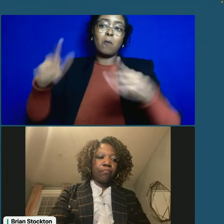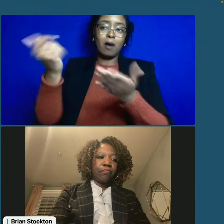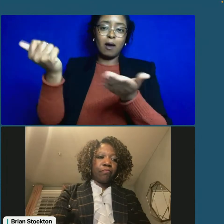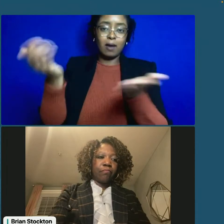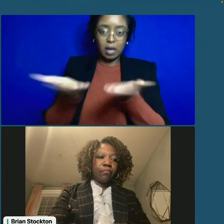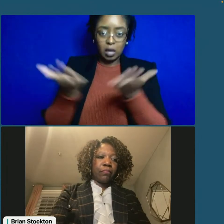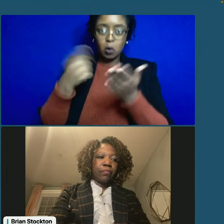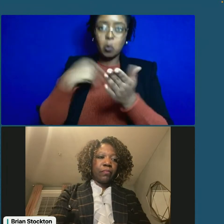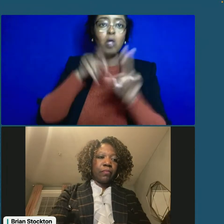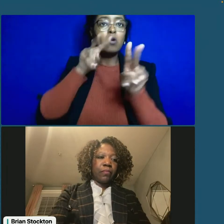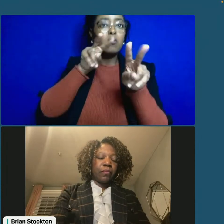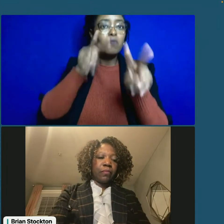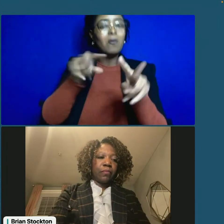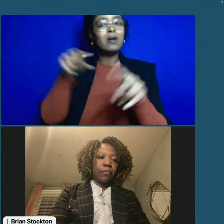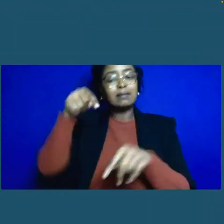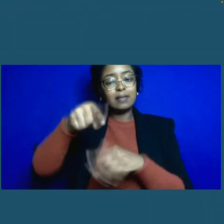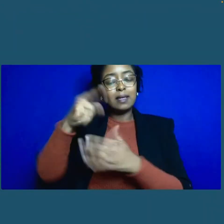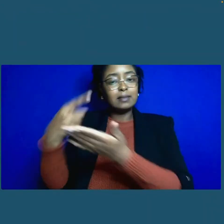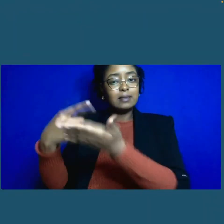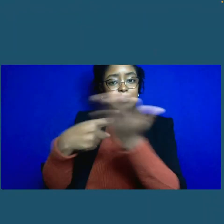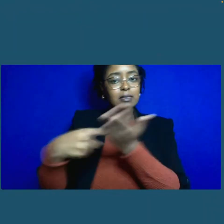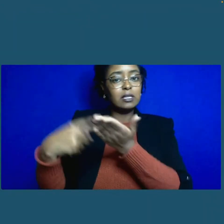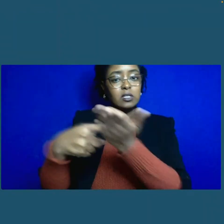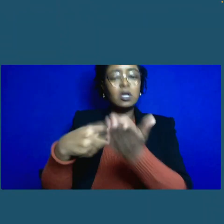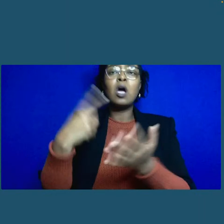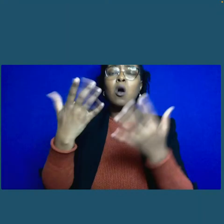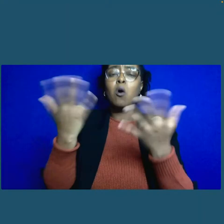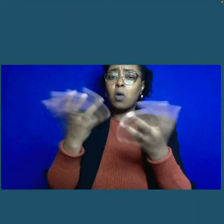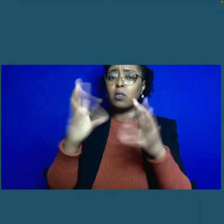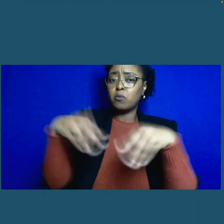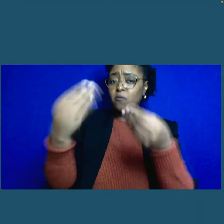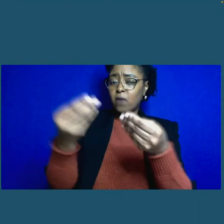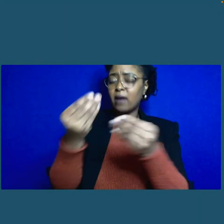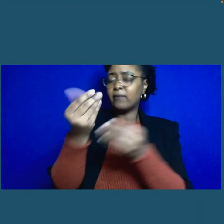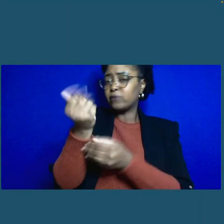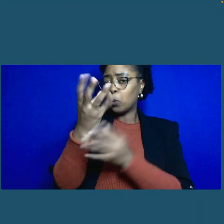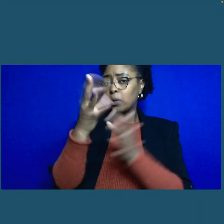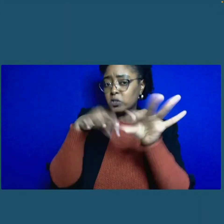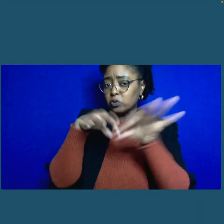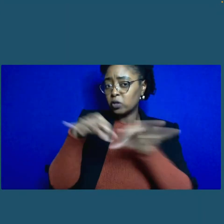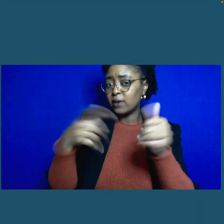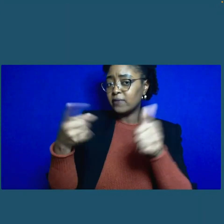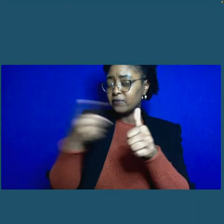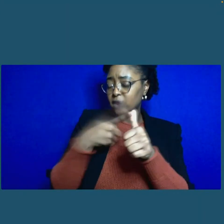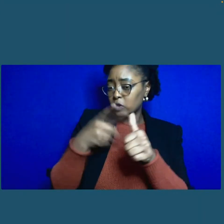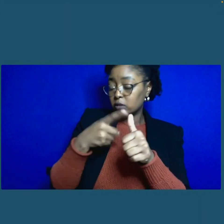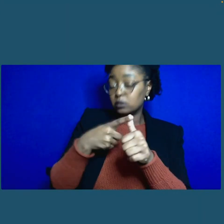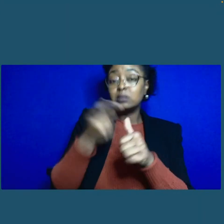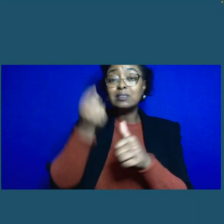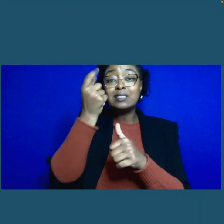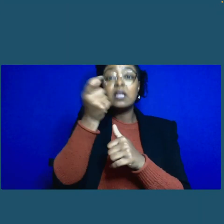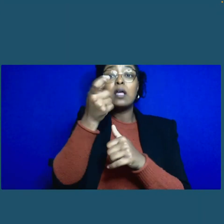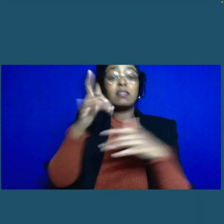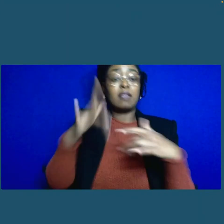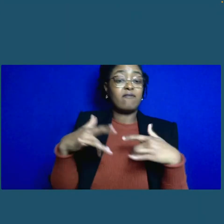pero quieres y por Vuelva con pobre. Tienes que yo a buena